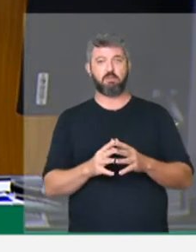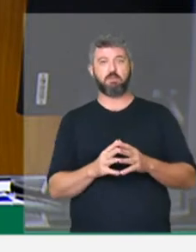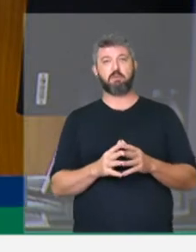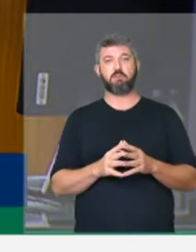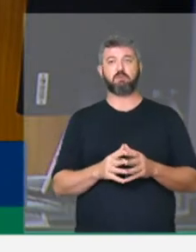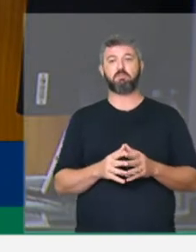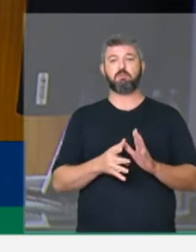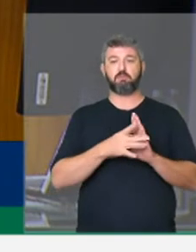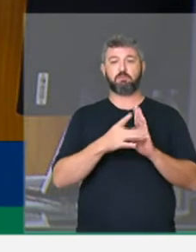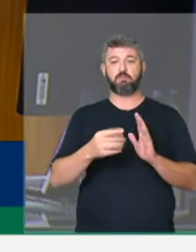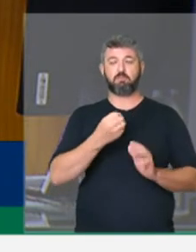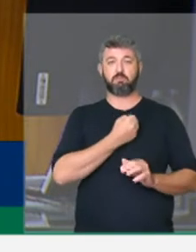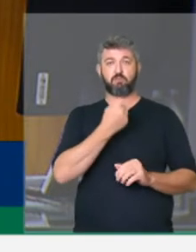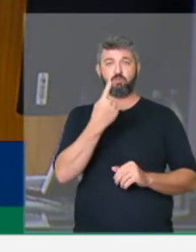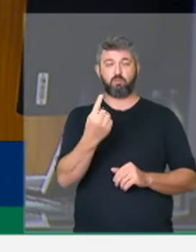DO MP V, SUBSTITUA O ART. 3 ° DO PLV , PARA ENCAMINHAR A